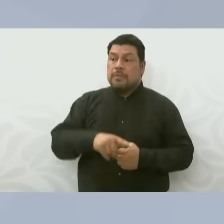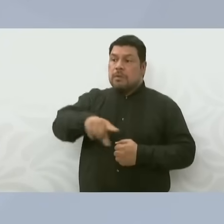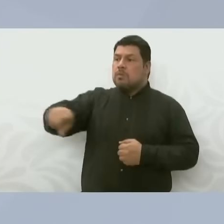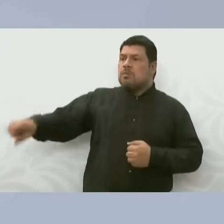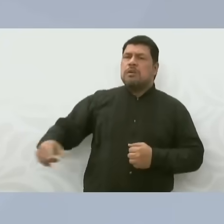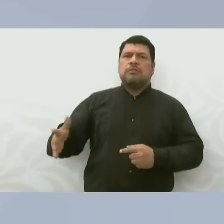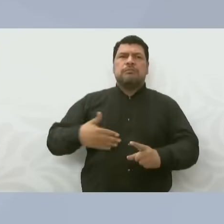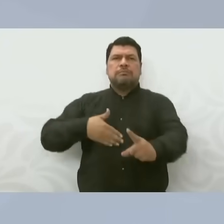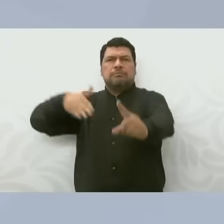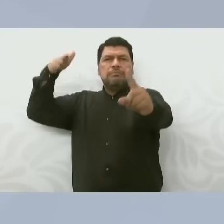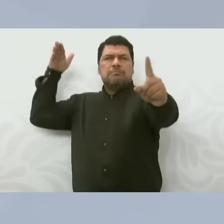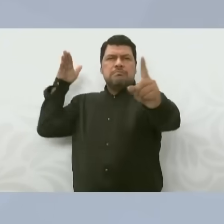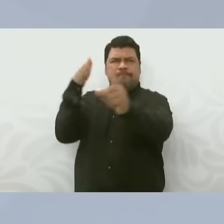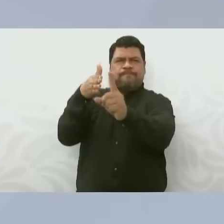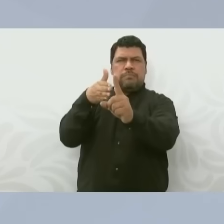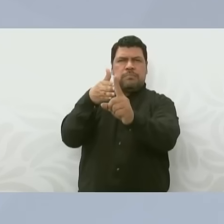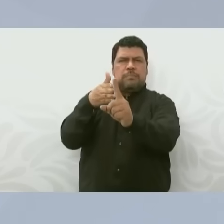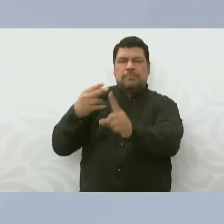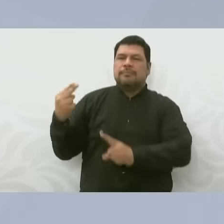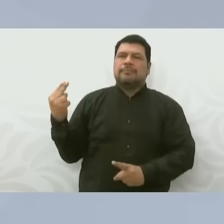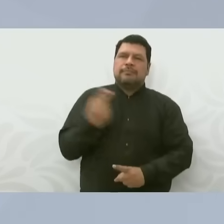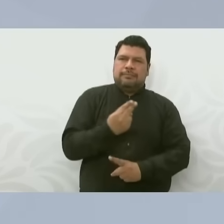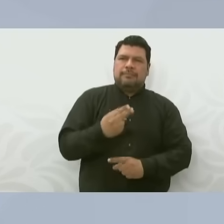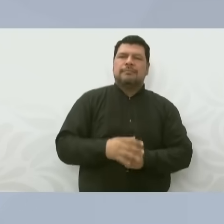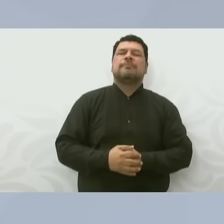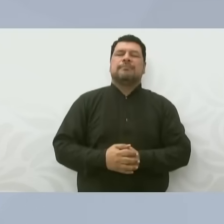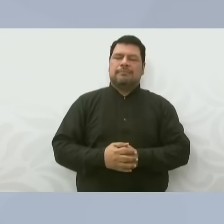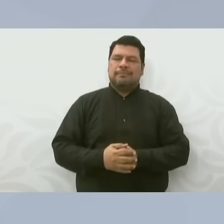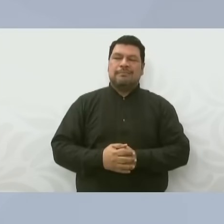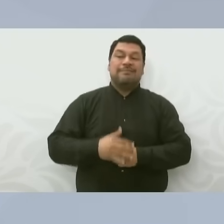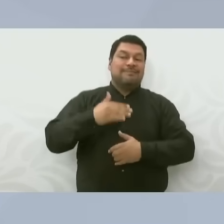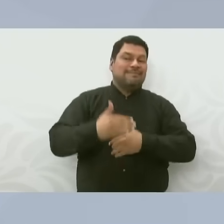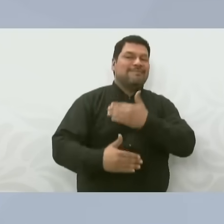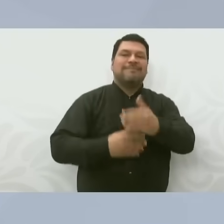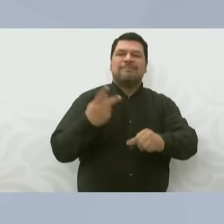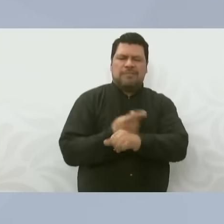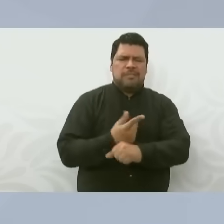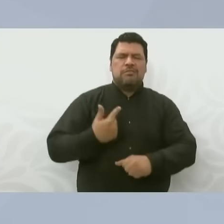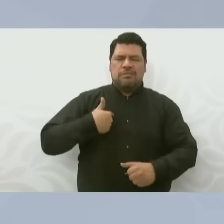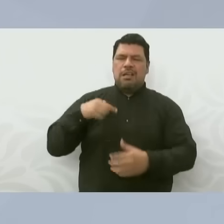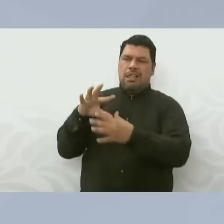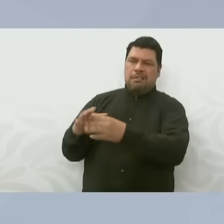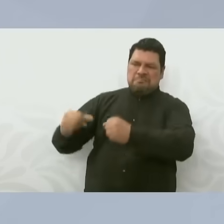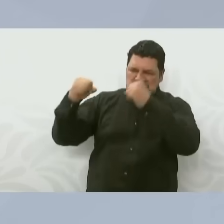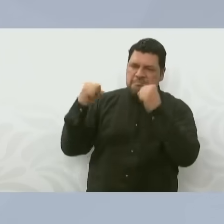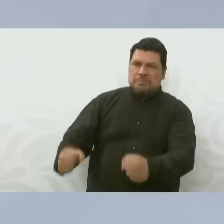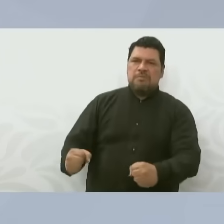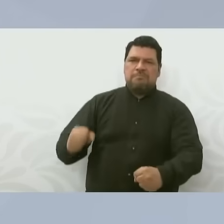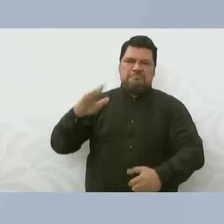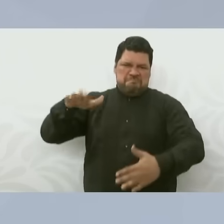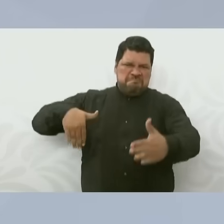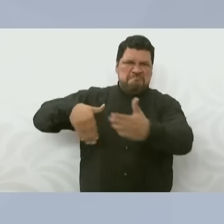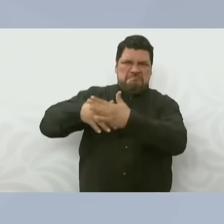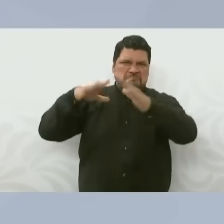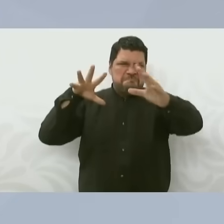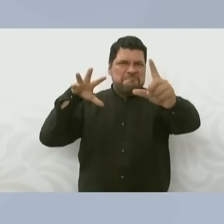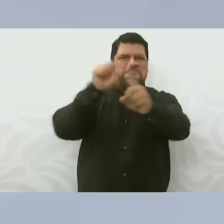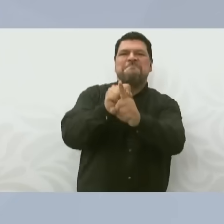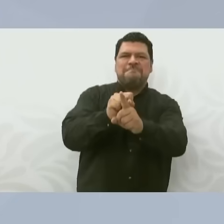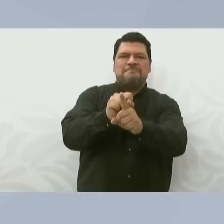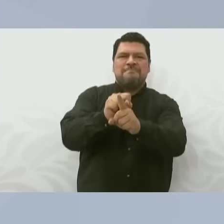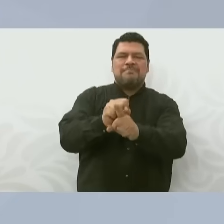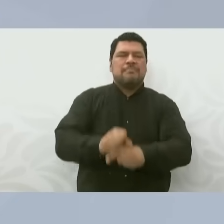proa en esta nueva travesía y les aseguro que invariablemente llegarán a Puerto Seguro doctora